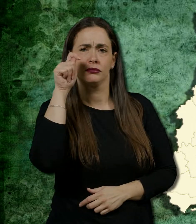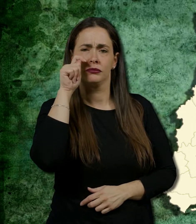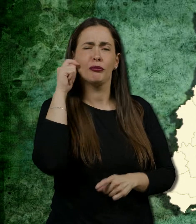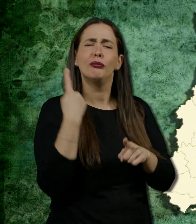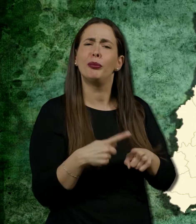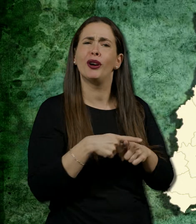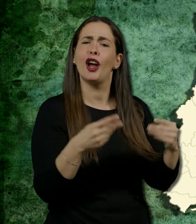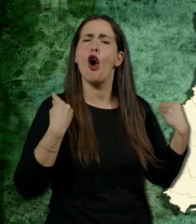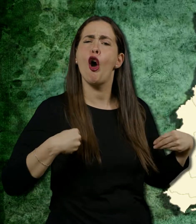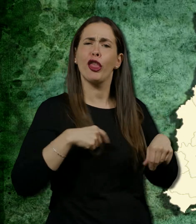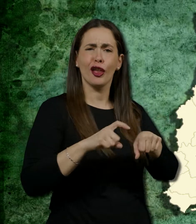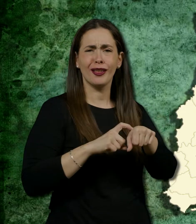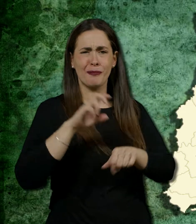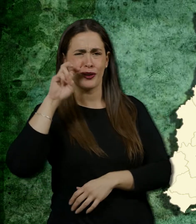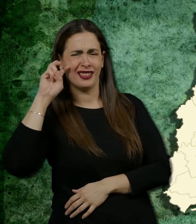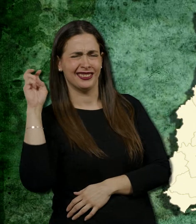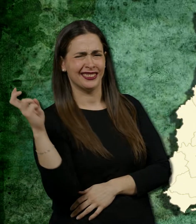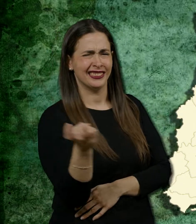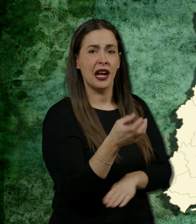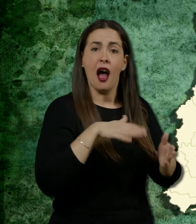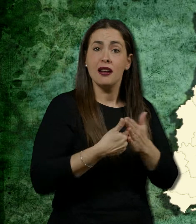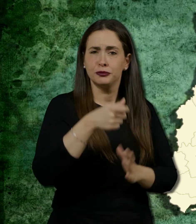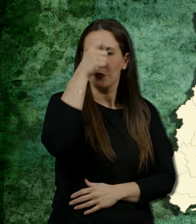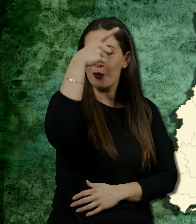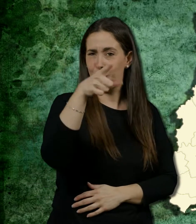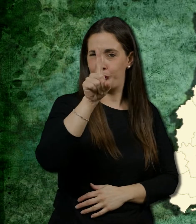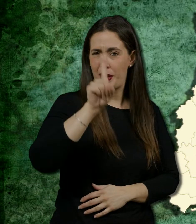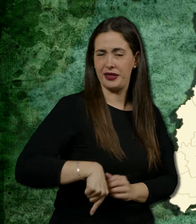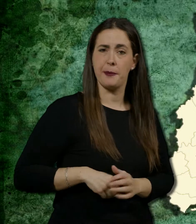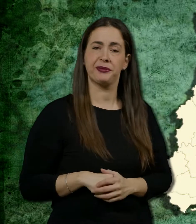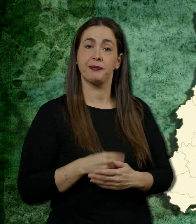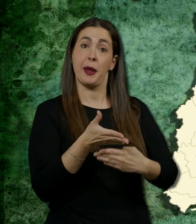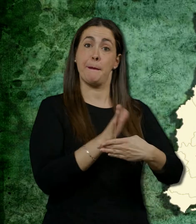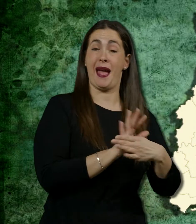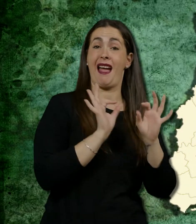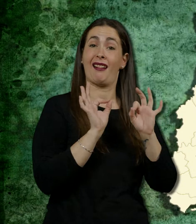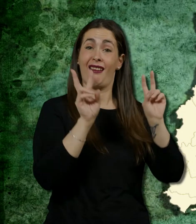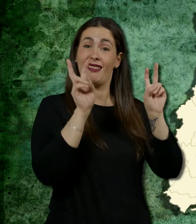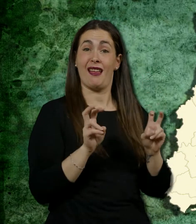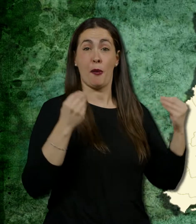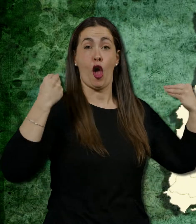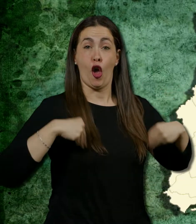Platja d’Aro ha esdevingut una de les destinacions turístiques de més renom del Baix Empordà,